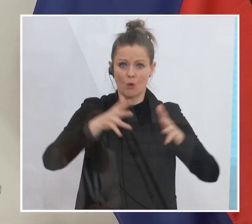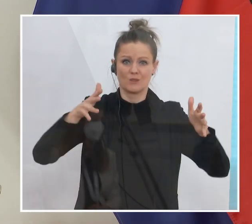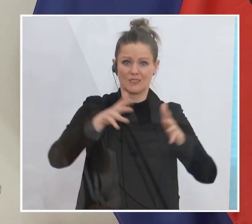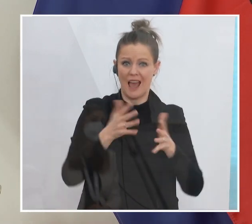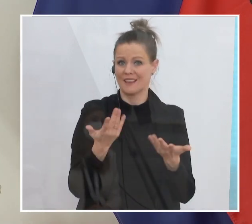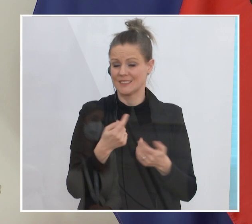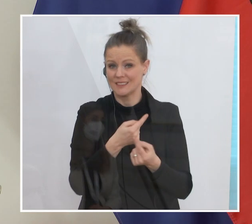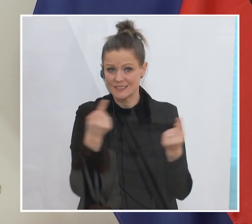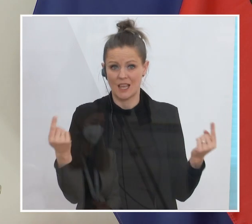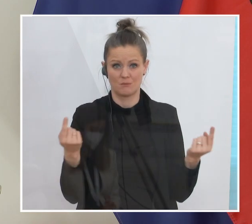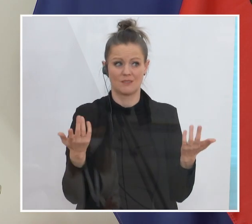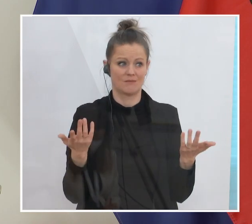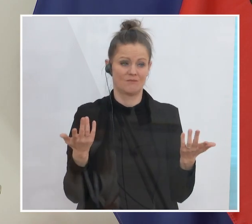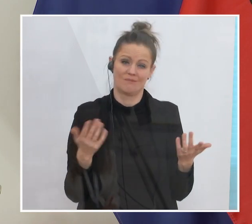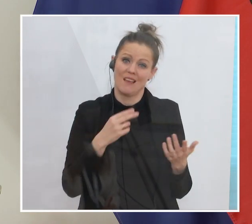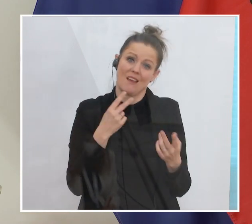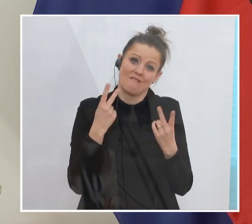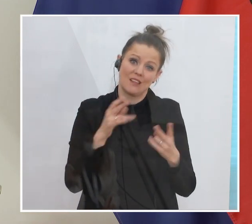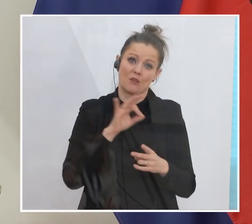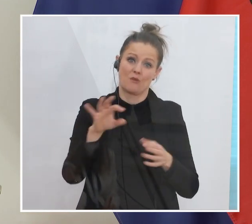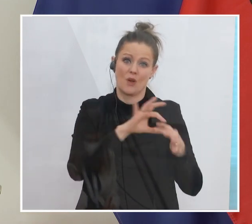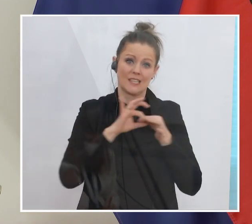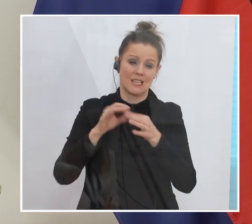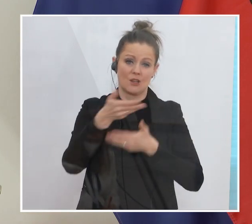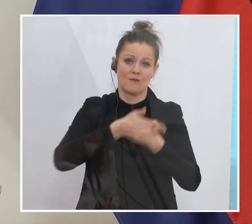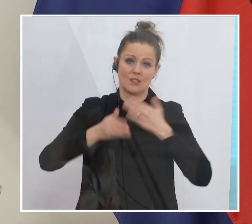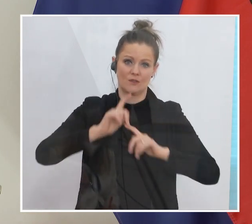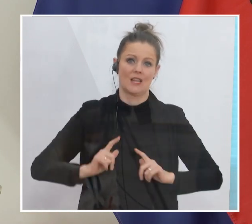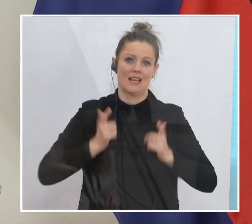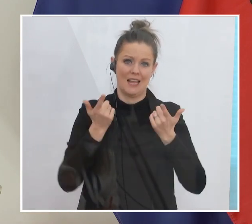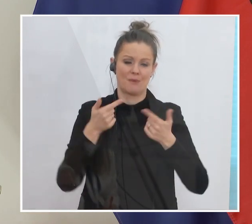wichtigen Beitrag auch zum gesellschaftlichen und wirtschaftlichen Leben in unserem Land leisten.